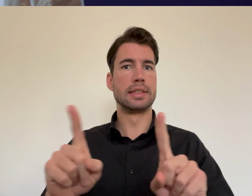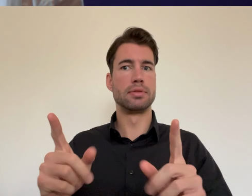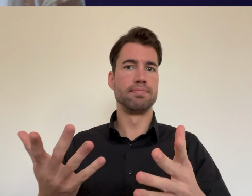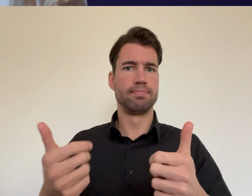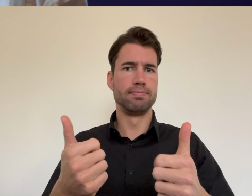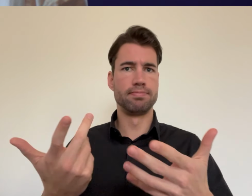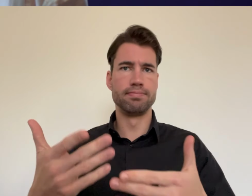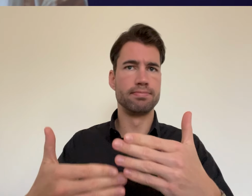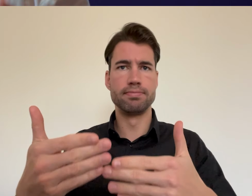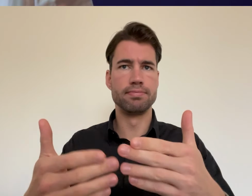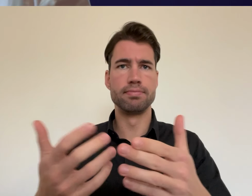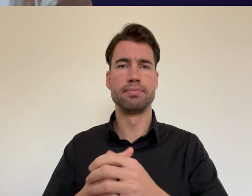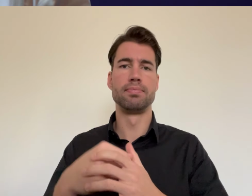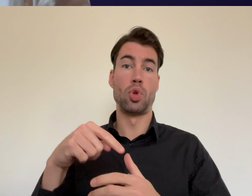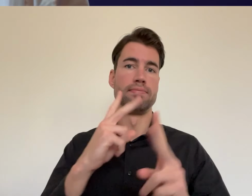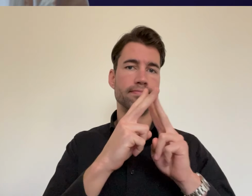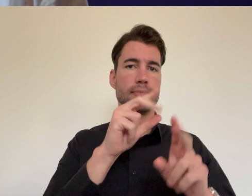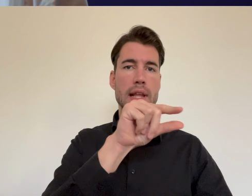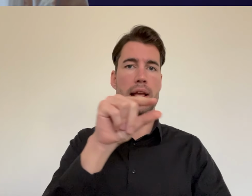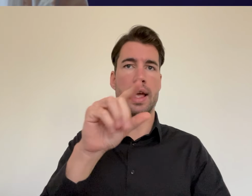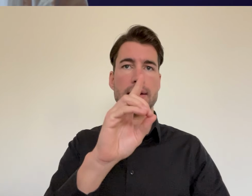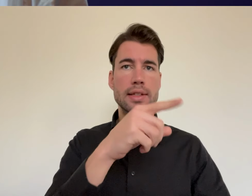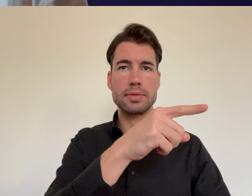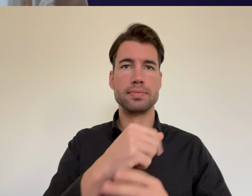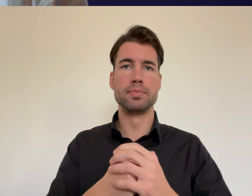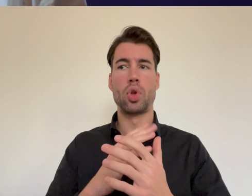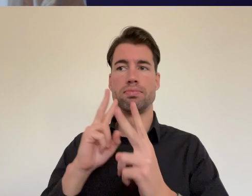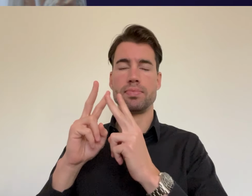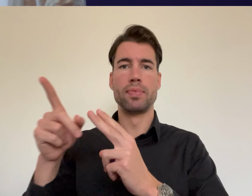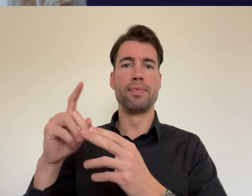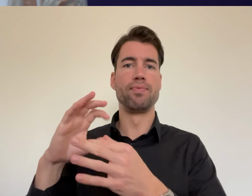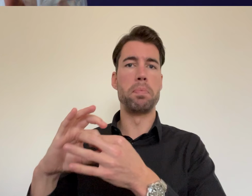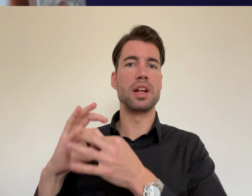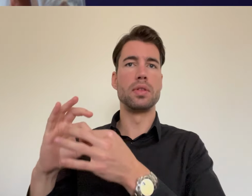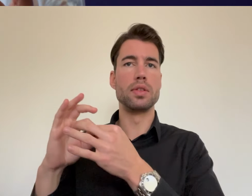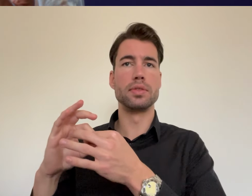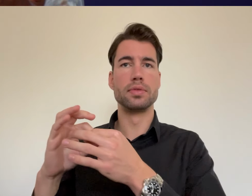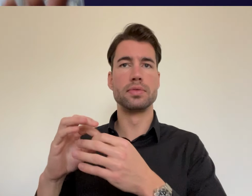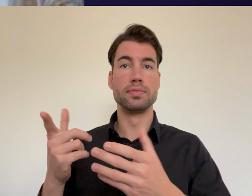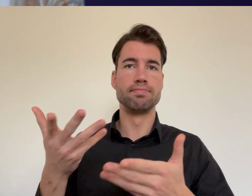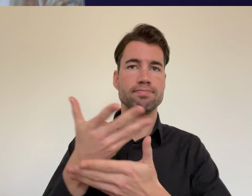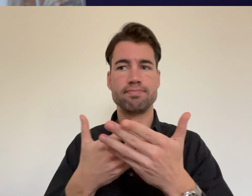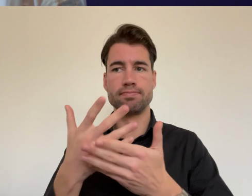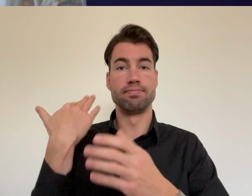In overleg met de GGD en overleg met met de fabrikant hebben we afgelopen vrijdag